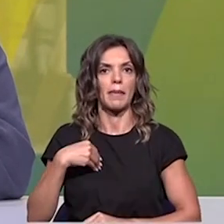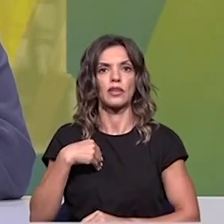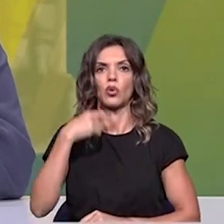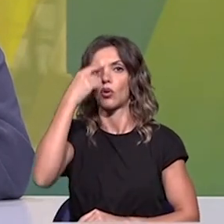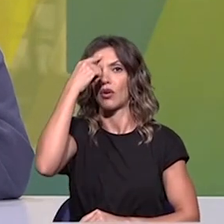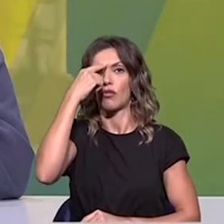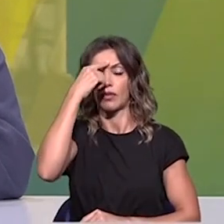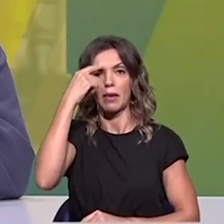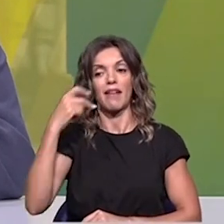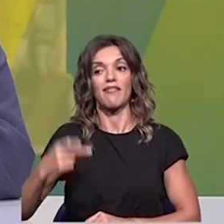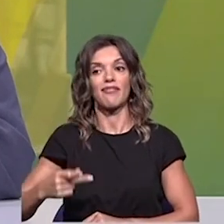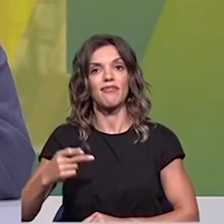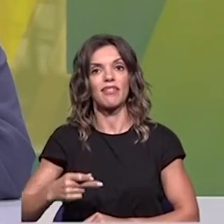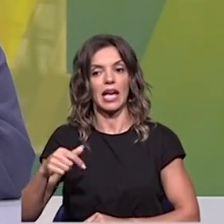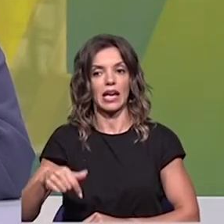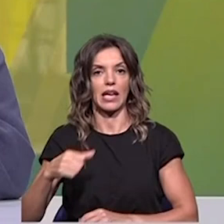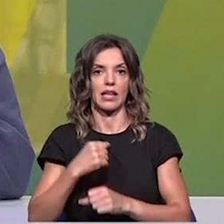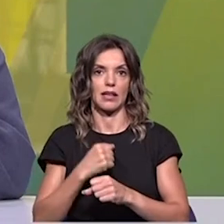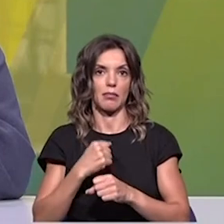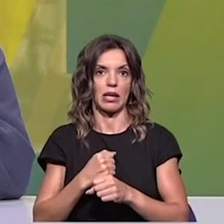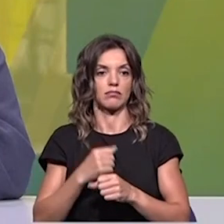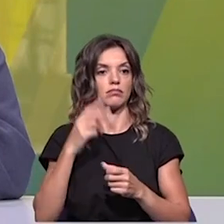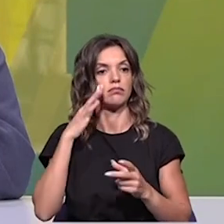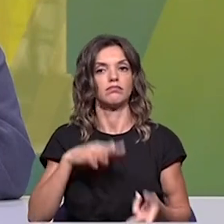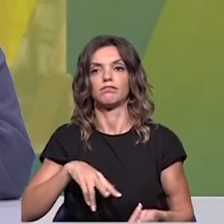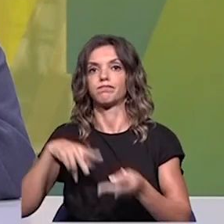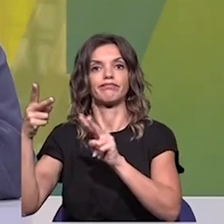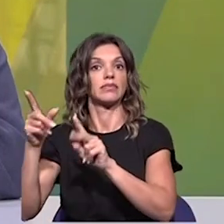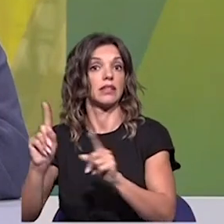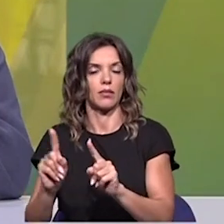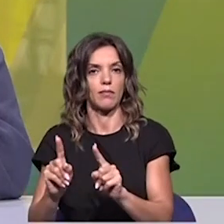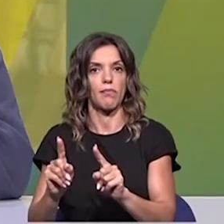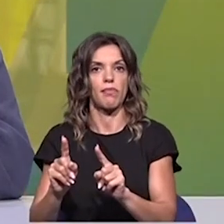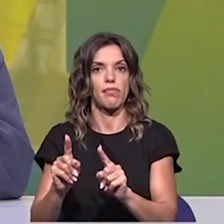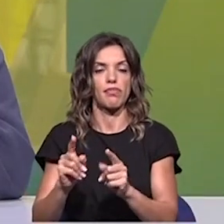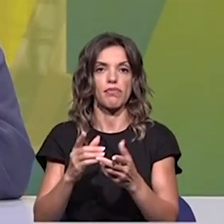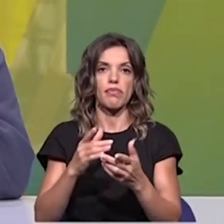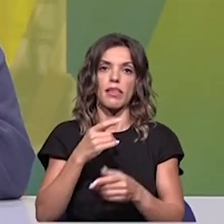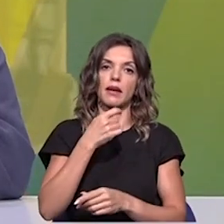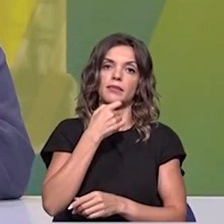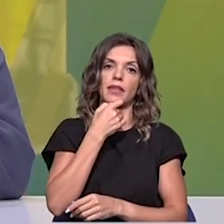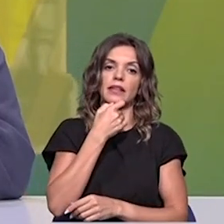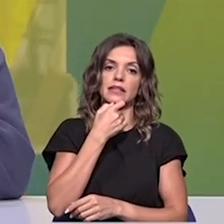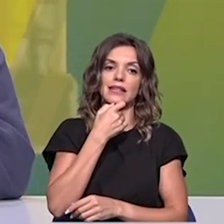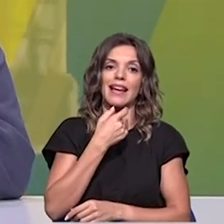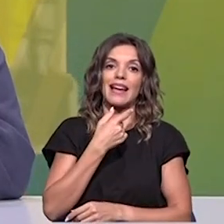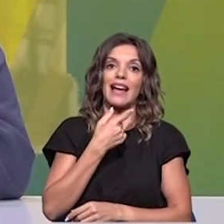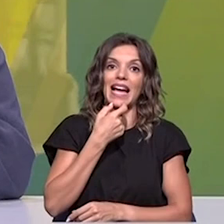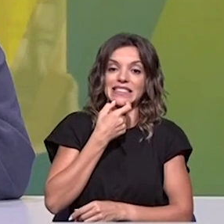fiquem cá a trabalhar, não emigrem, não vão para fora, e só em caso de extrema necessidade, ou em caso de…